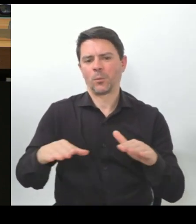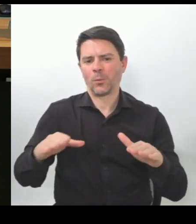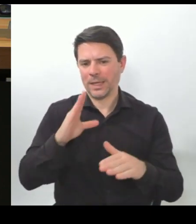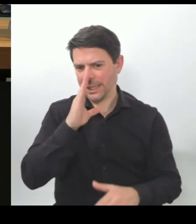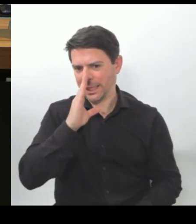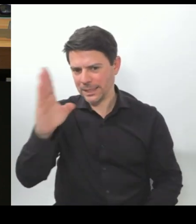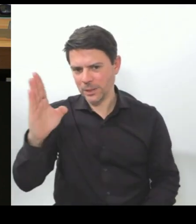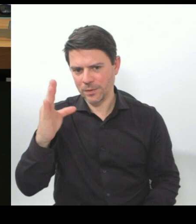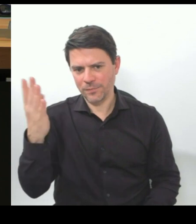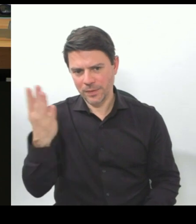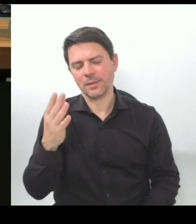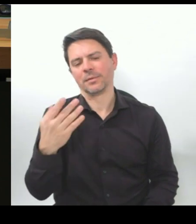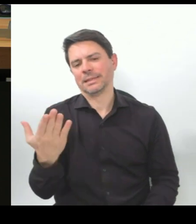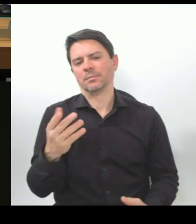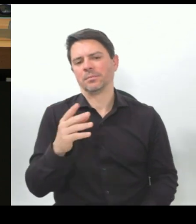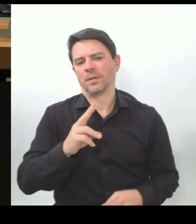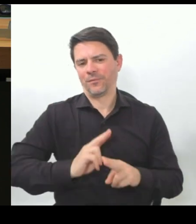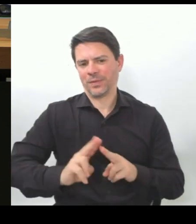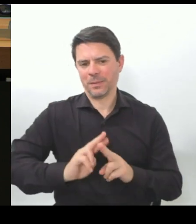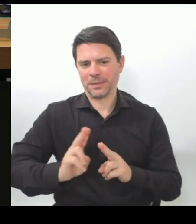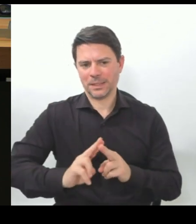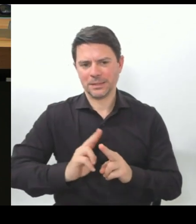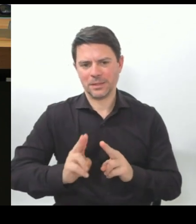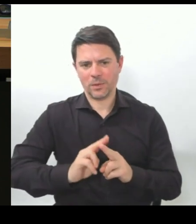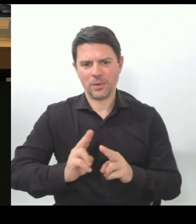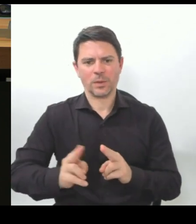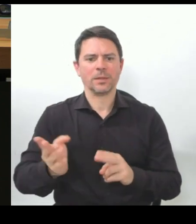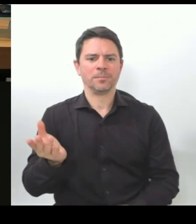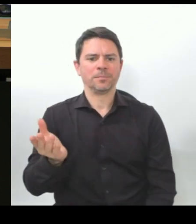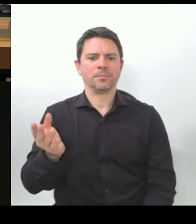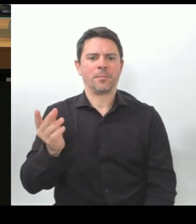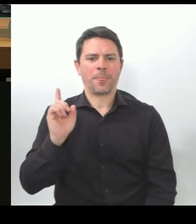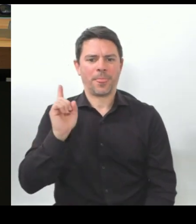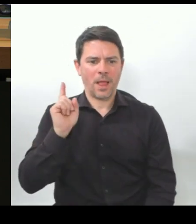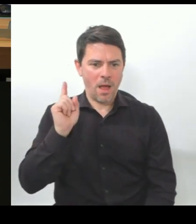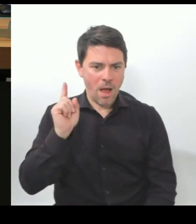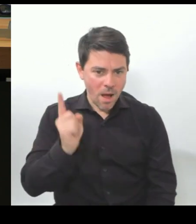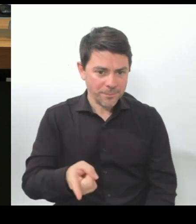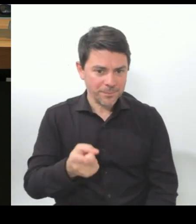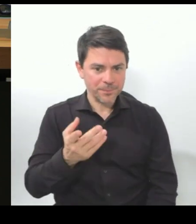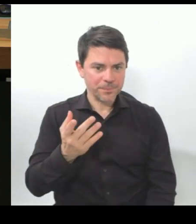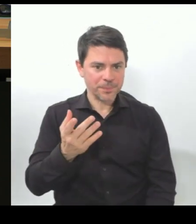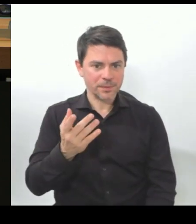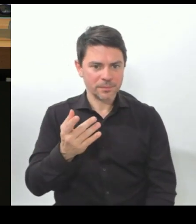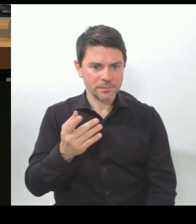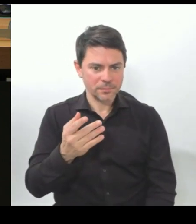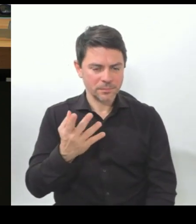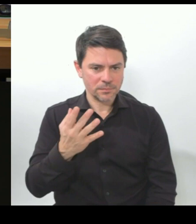zu der Debatte um das Bibliothekskonzept von 2018, dir mir auffällt, die ist weitaus unerfreulicher Weil nämlich in